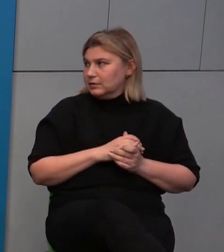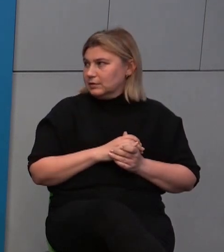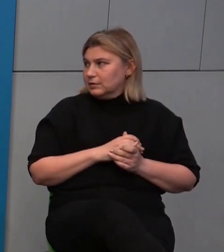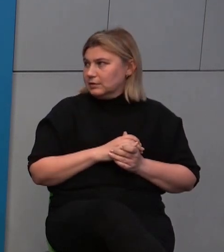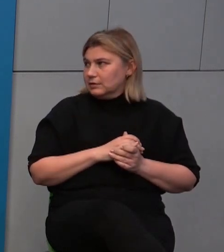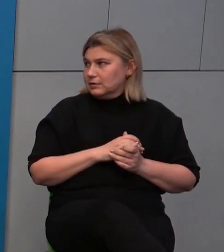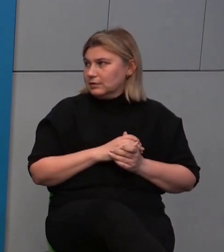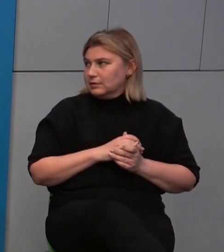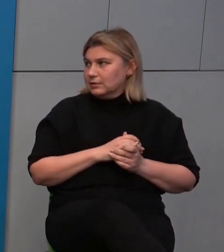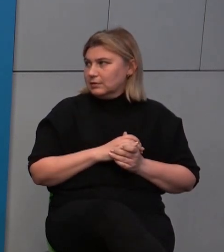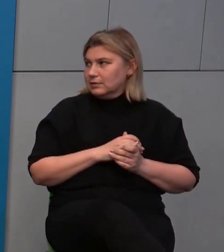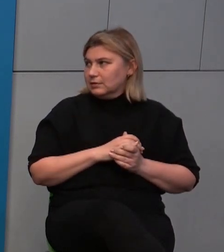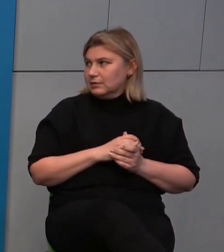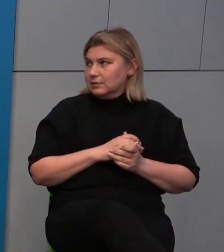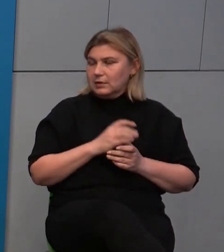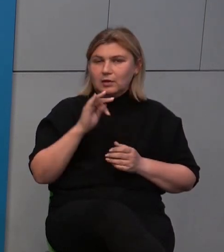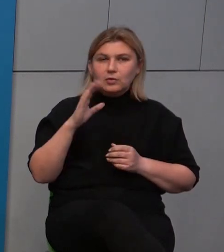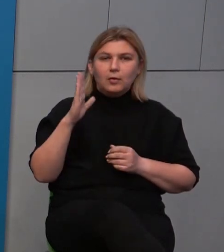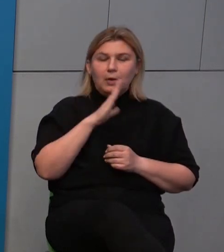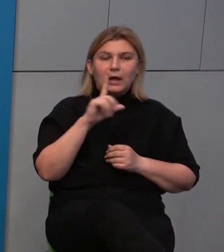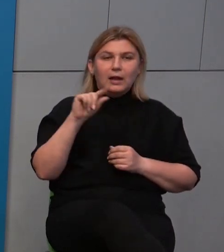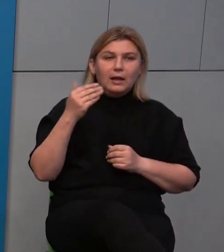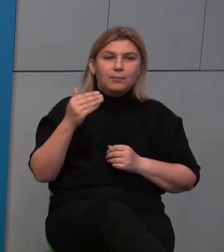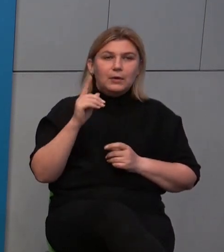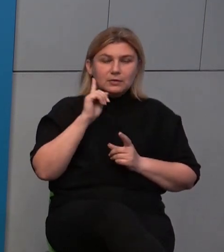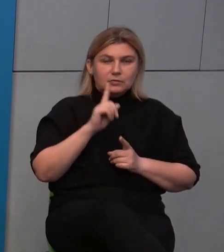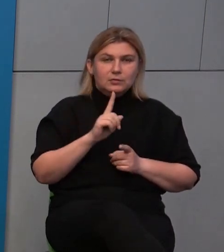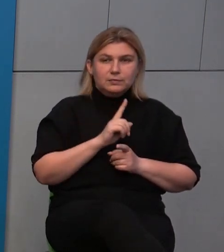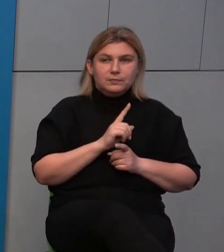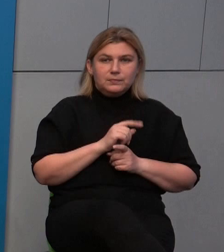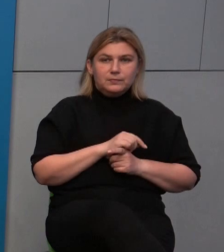Tomasz Lem jest rzeczywiście,